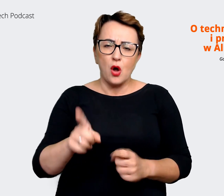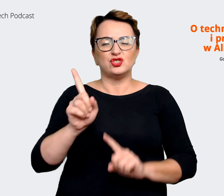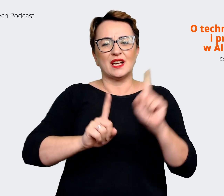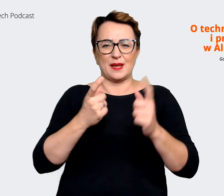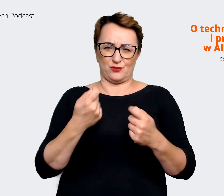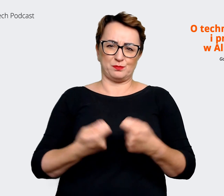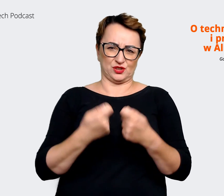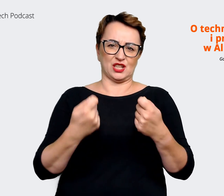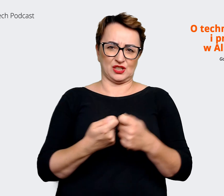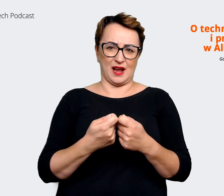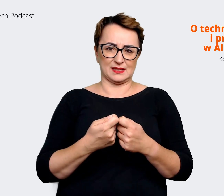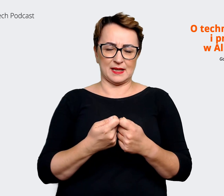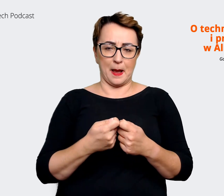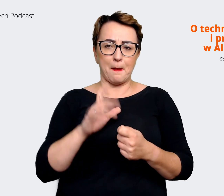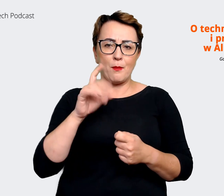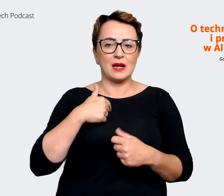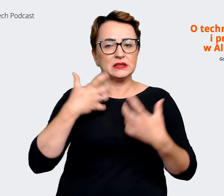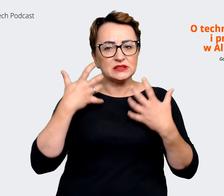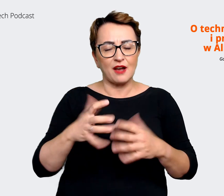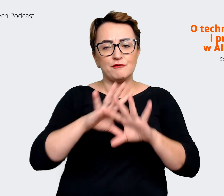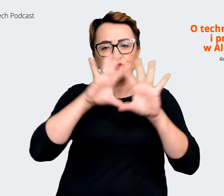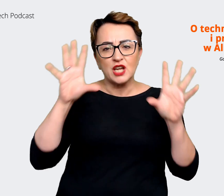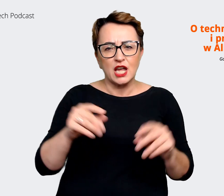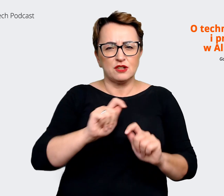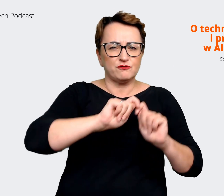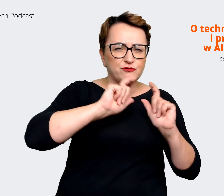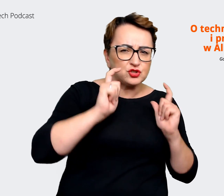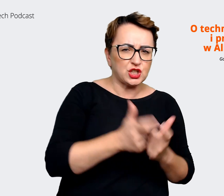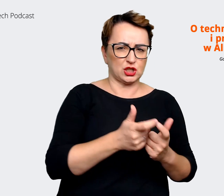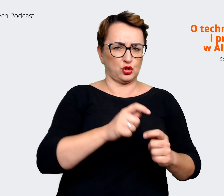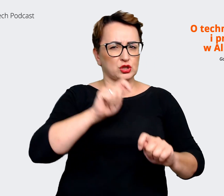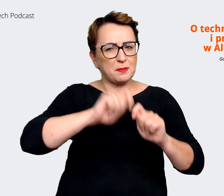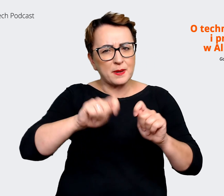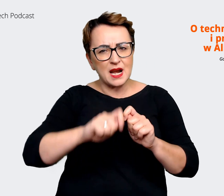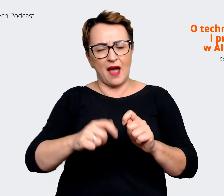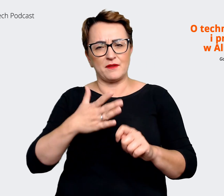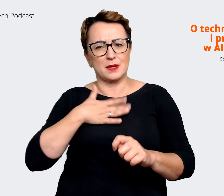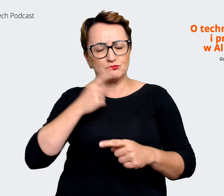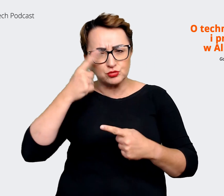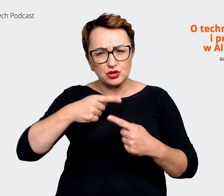bo chciałbym wszędzie wszystko sprawdzić. Chciałbym mieć przekonanie, że to co robimy,